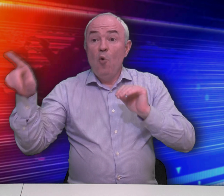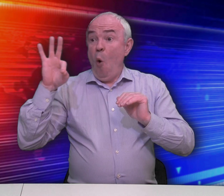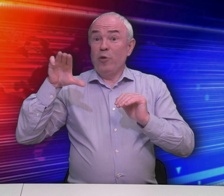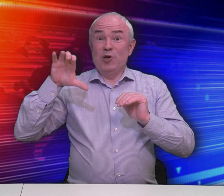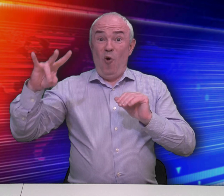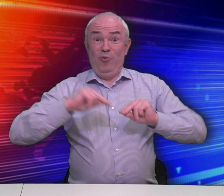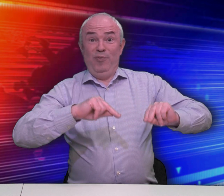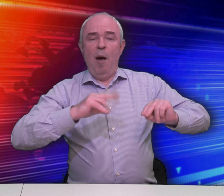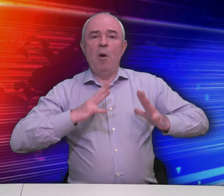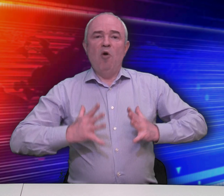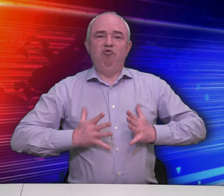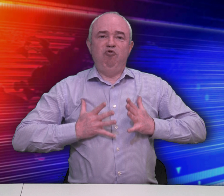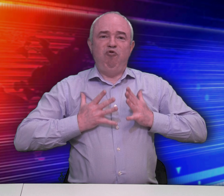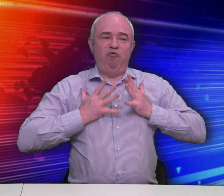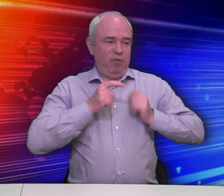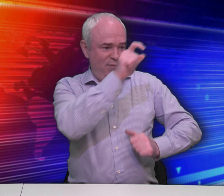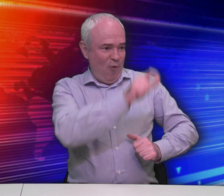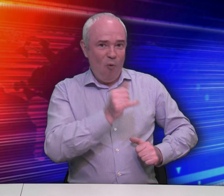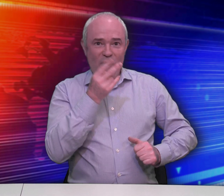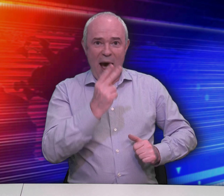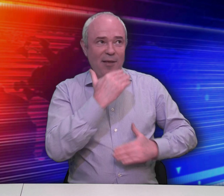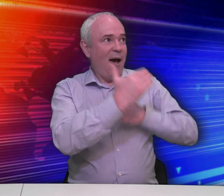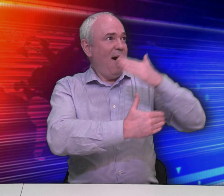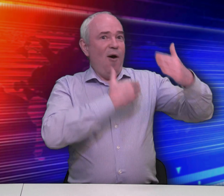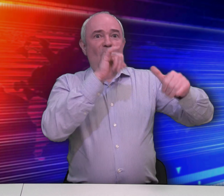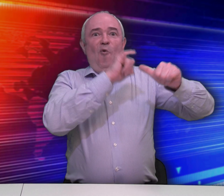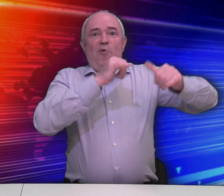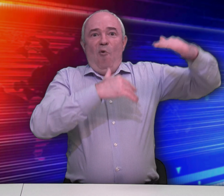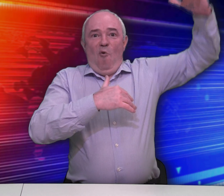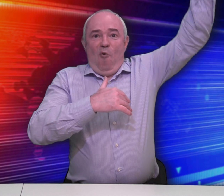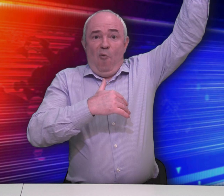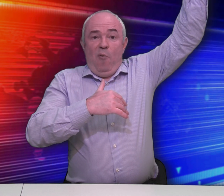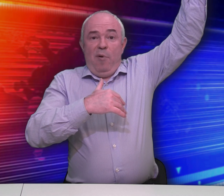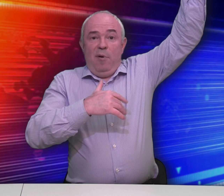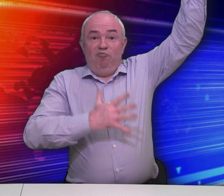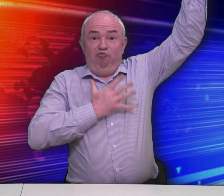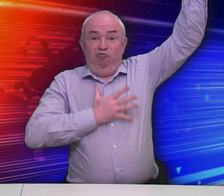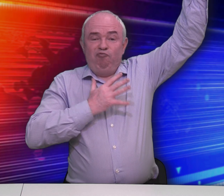Джозеф Уотсон был воодушевлен достижениями своего ученика.